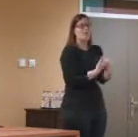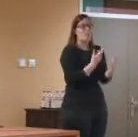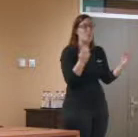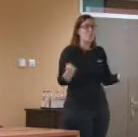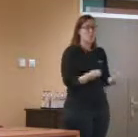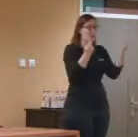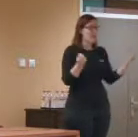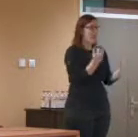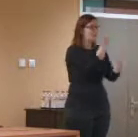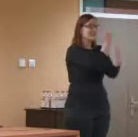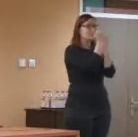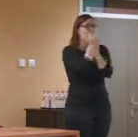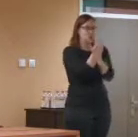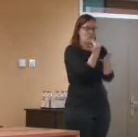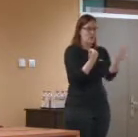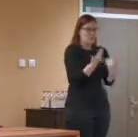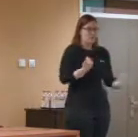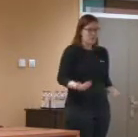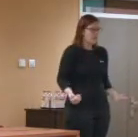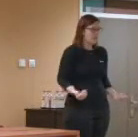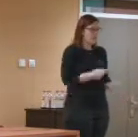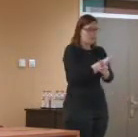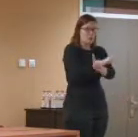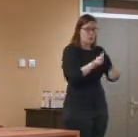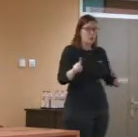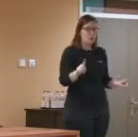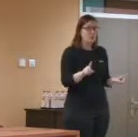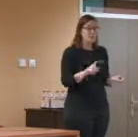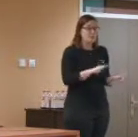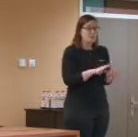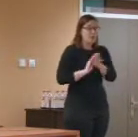Hay un estudio muy interesante del profesor